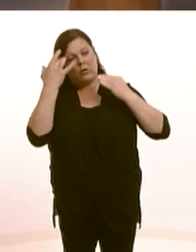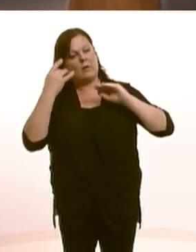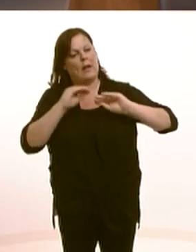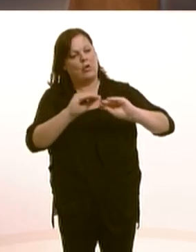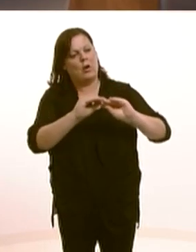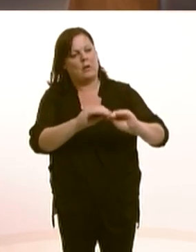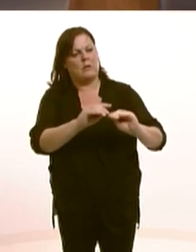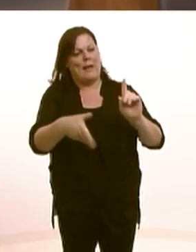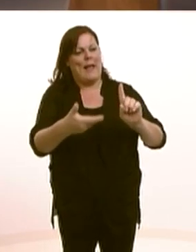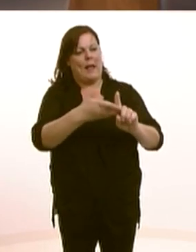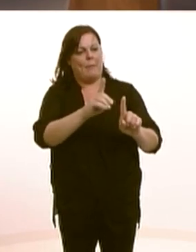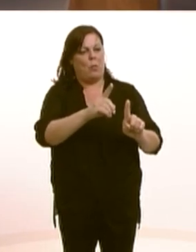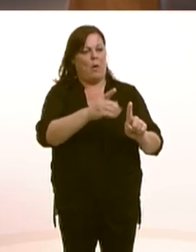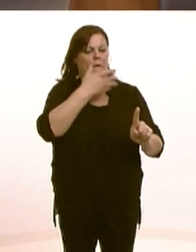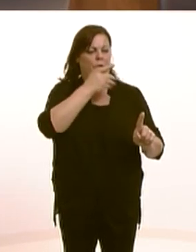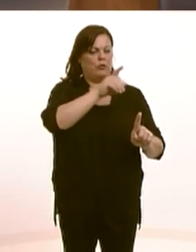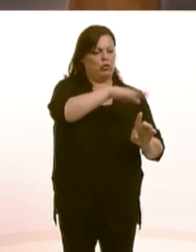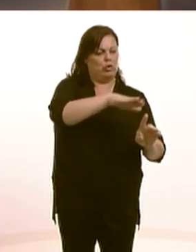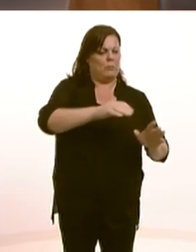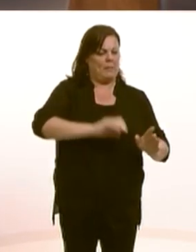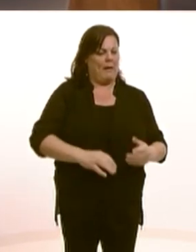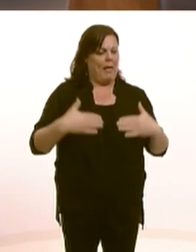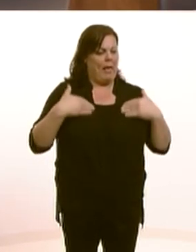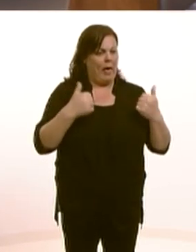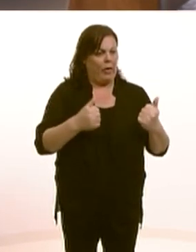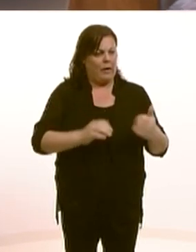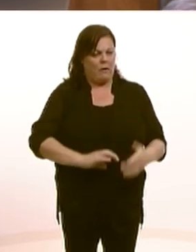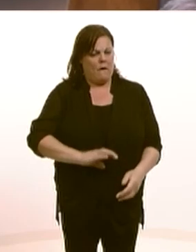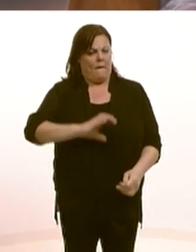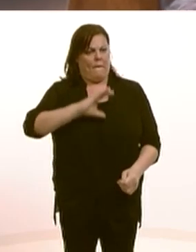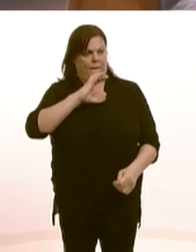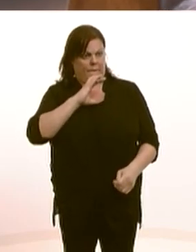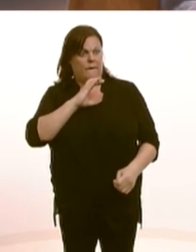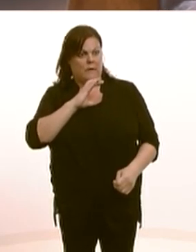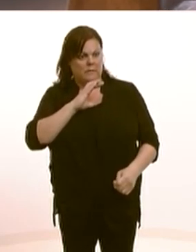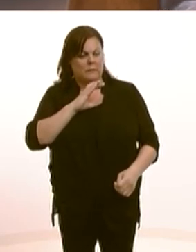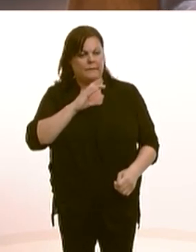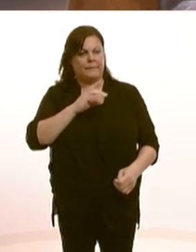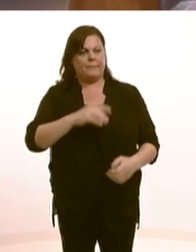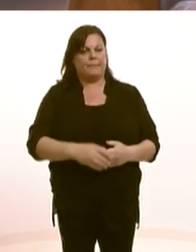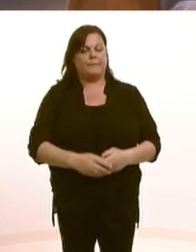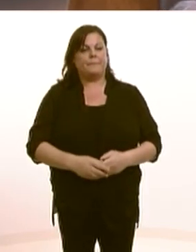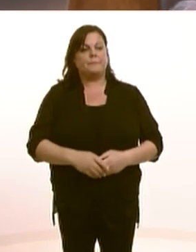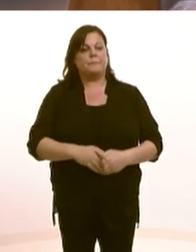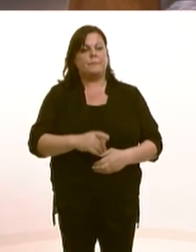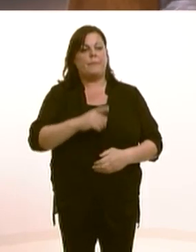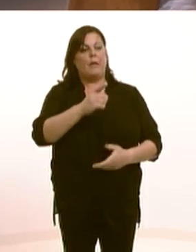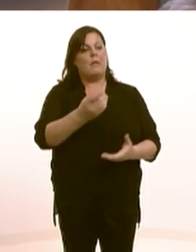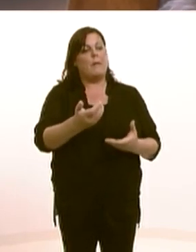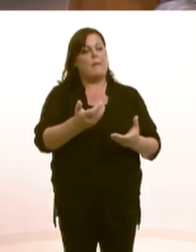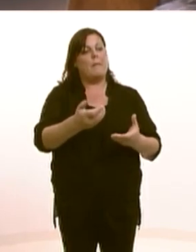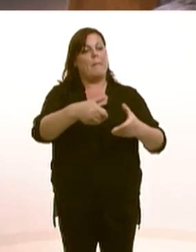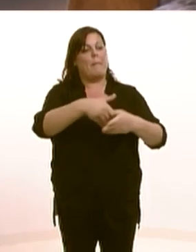gwaith syín symud ymlaen ynglyn ‚ír cwricwlwm newydd. Bydd iechyd a hefyd gweithgareddau corfforol yn ganolog i strwythur y cwricwlwm newydd.